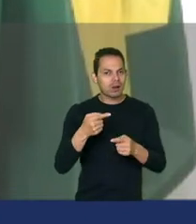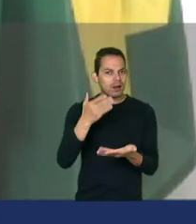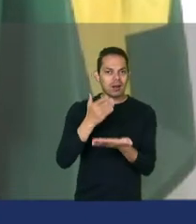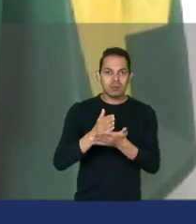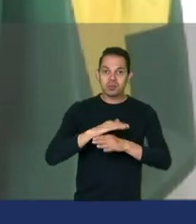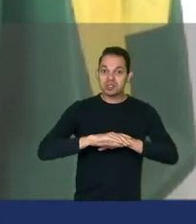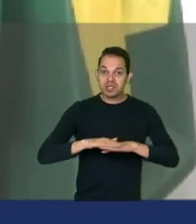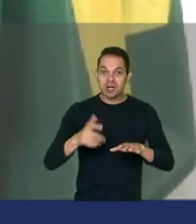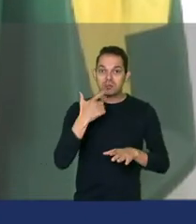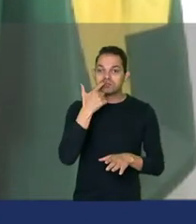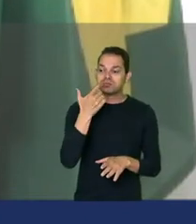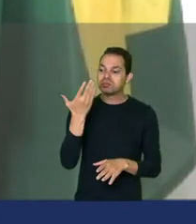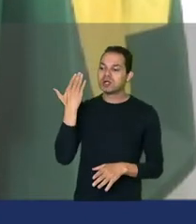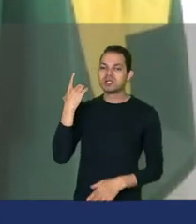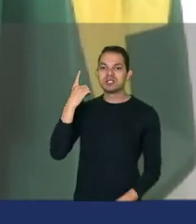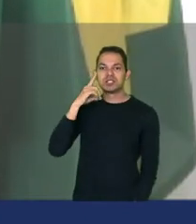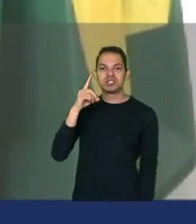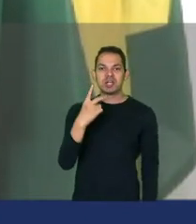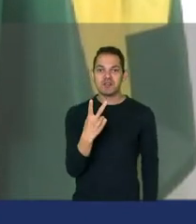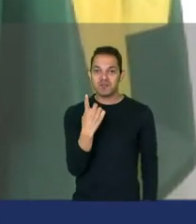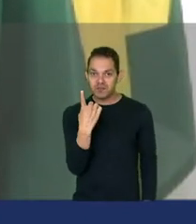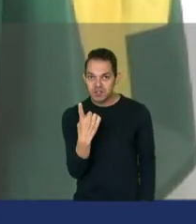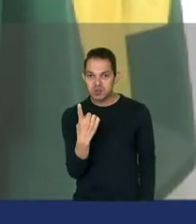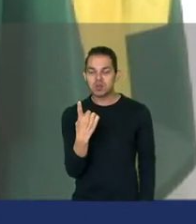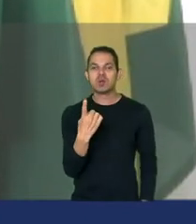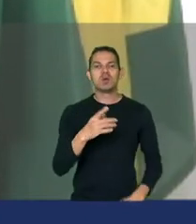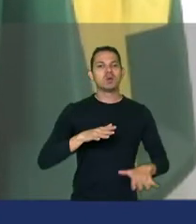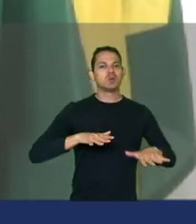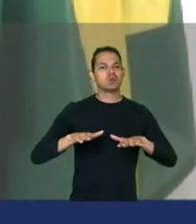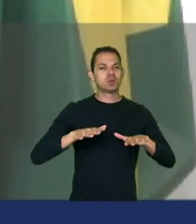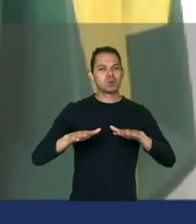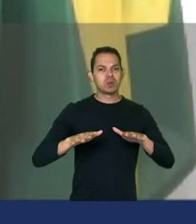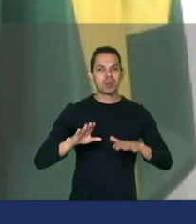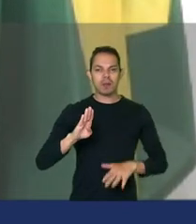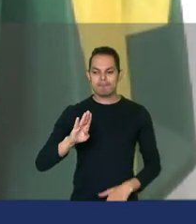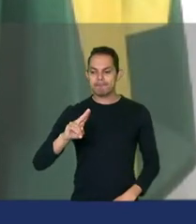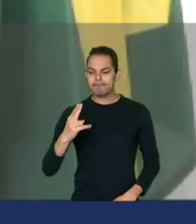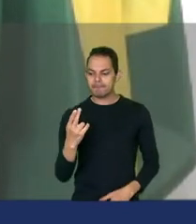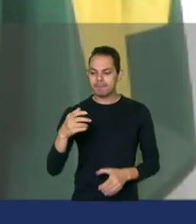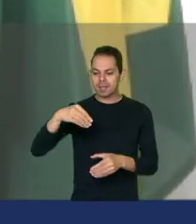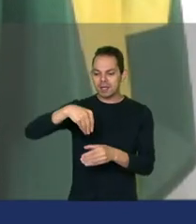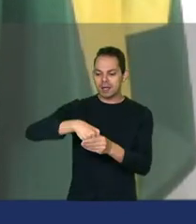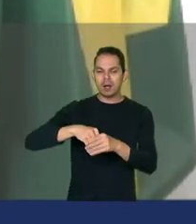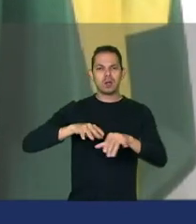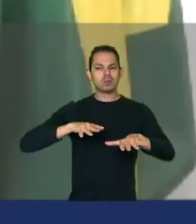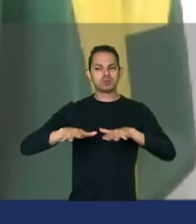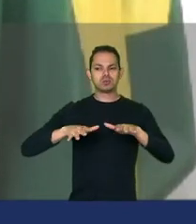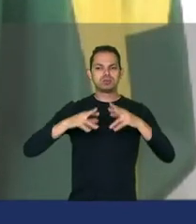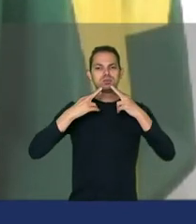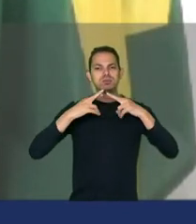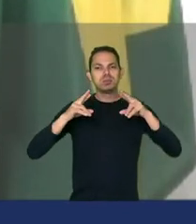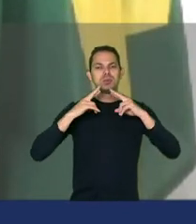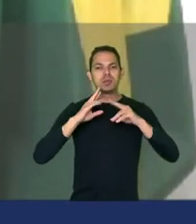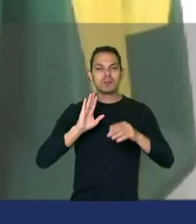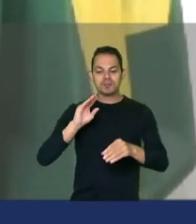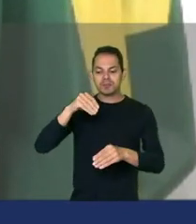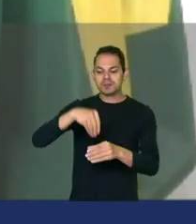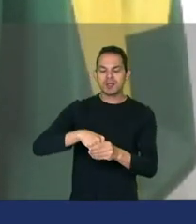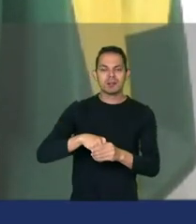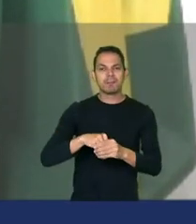SE XAUR ÍS IR, TODAS AS POSSIBILIDADES DE NEGOCIAÇÕ ES. E AGORA RECENTEMENTE, DIA 21, TIVEMOS UMA MANIFESTAÇÃO EM BELO HORIZONTE ONDE TIVEMOS A PRESENÇA DE PELO MENOS 30